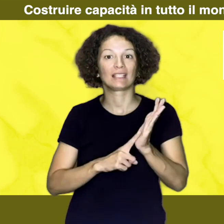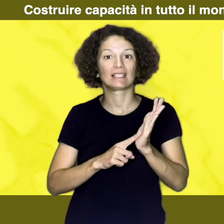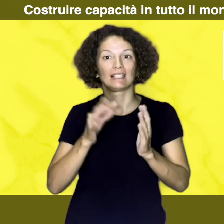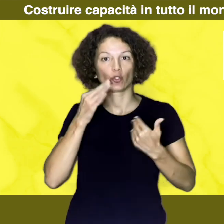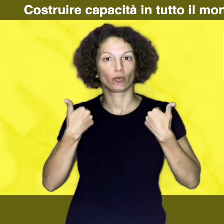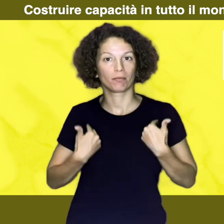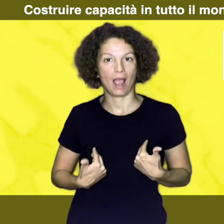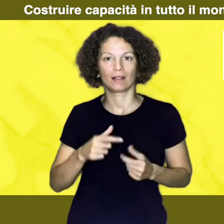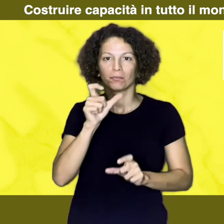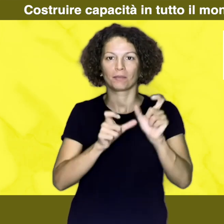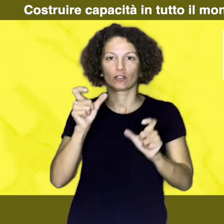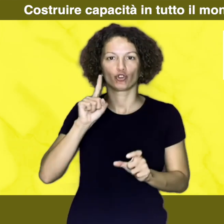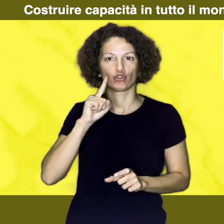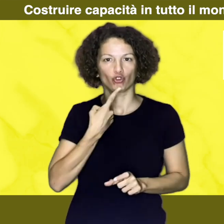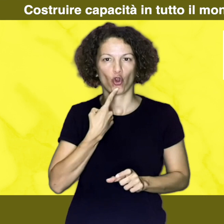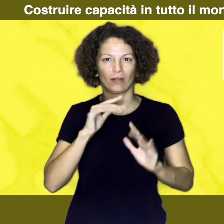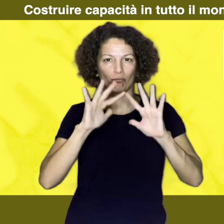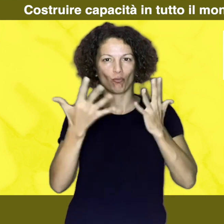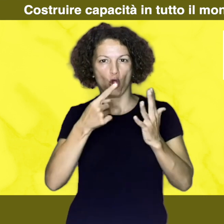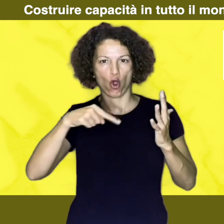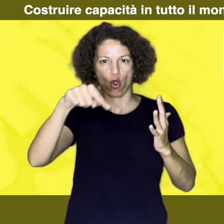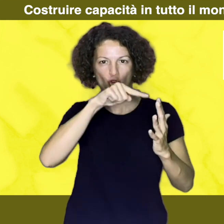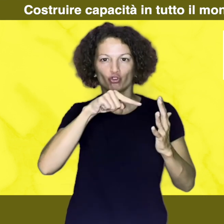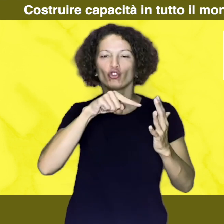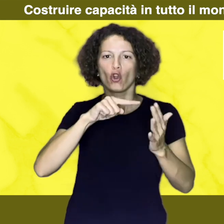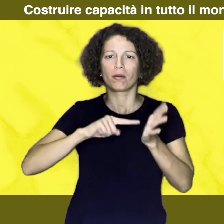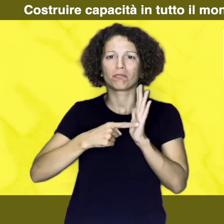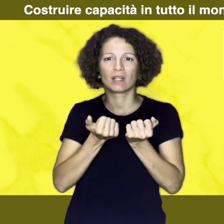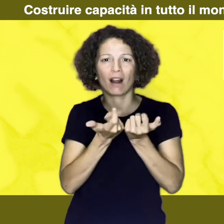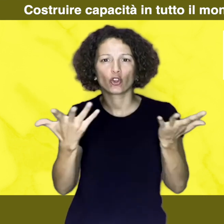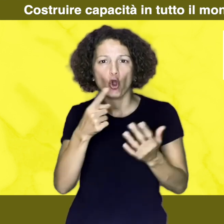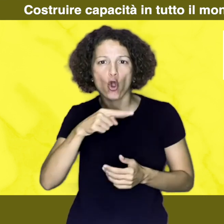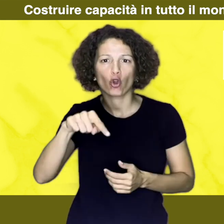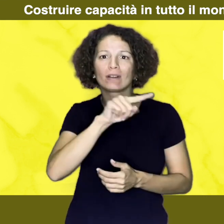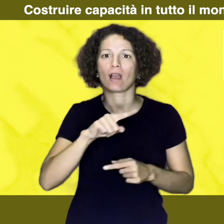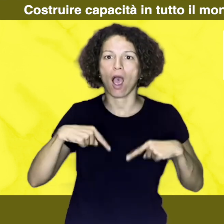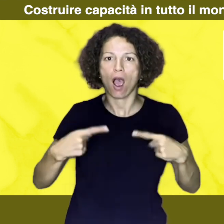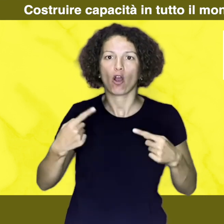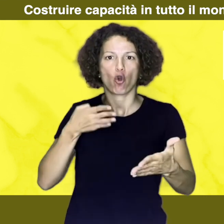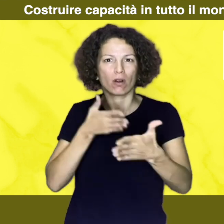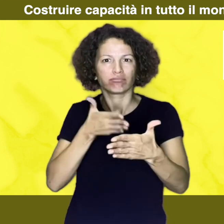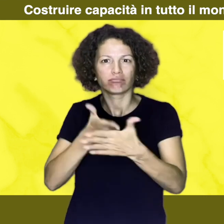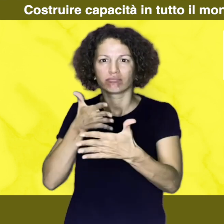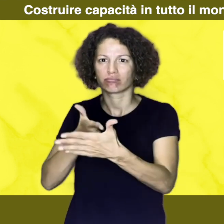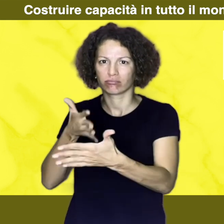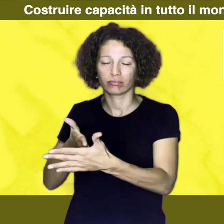In tutto il mondo milioni di persone sorde non hanno ancora accesso ai diritti umani fondamentali.